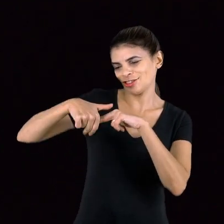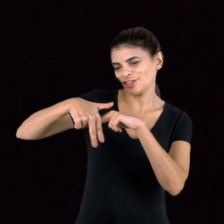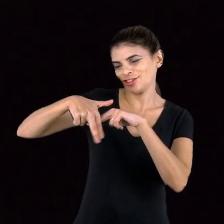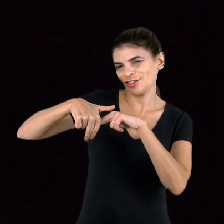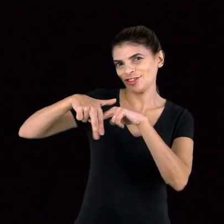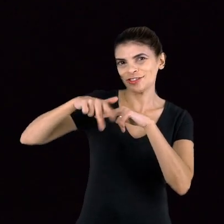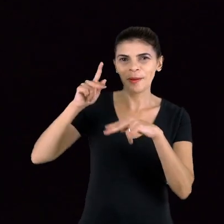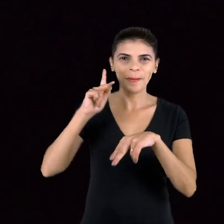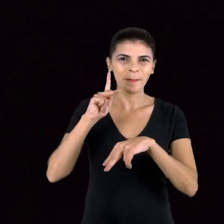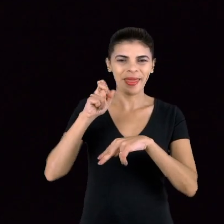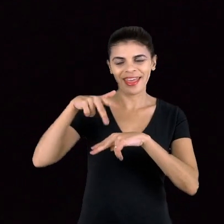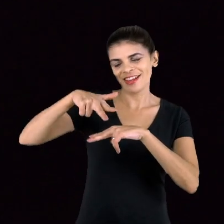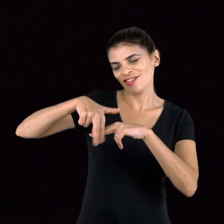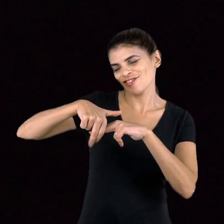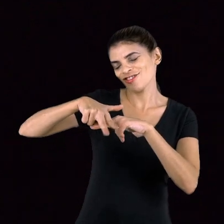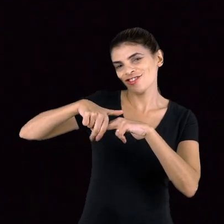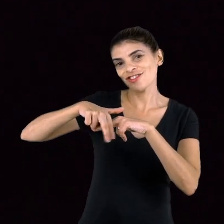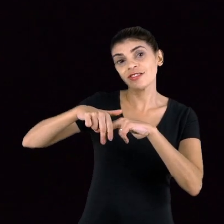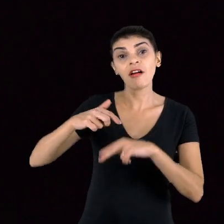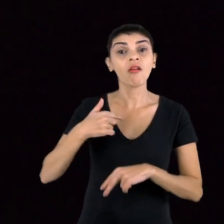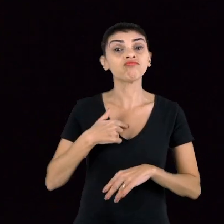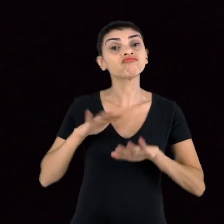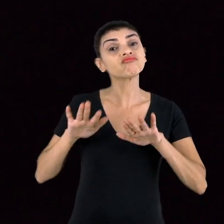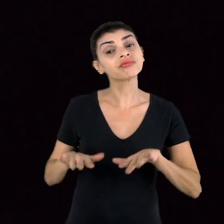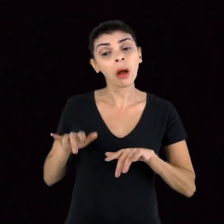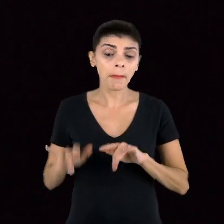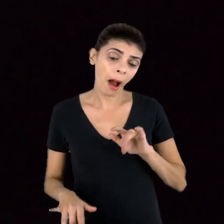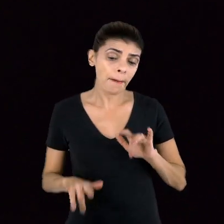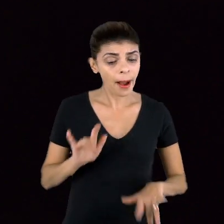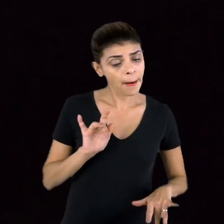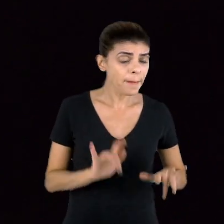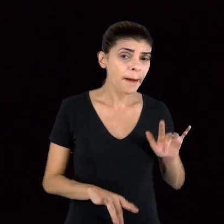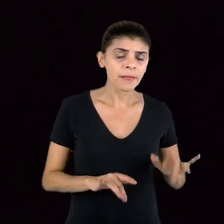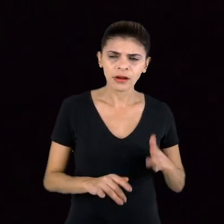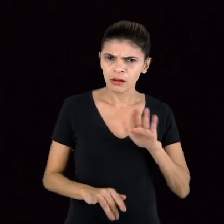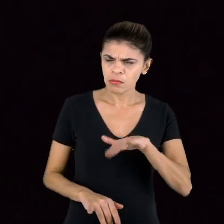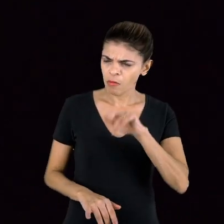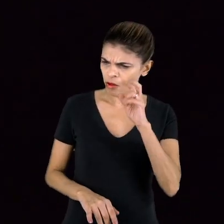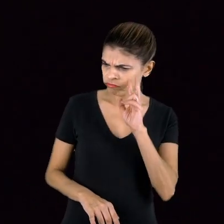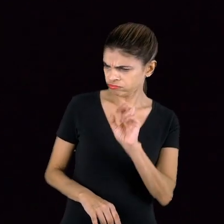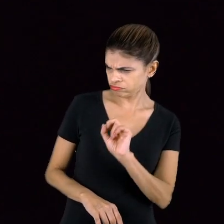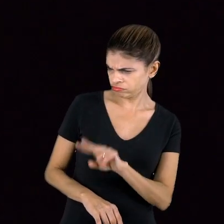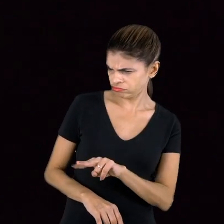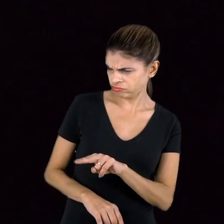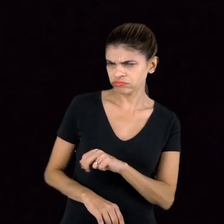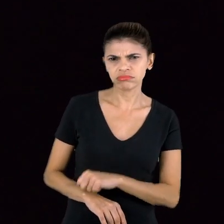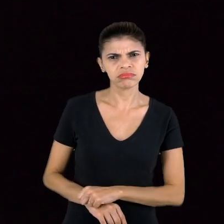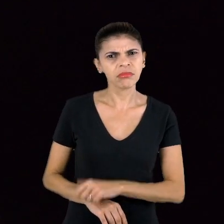E que depois eu fiquei no piano, assim. Aí ela falou: "Acredite se você quiser,